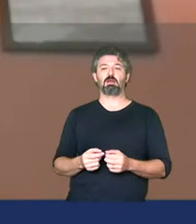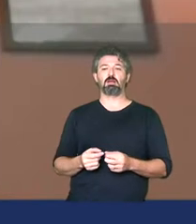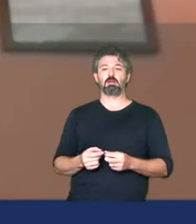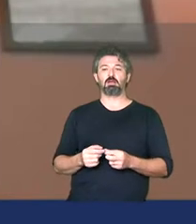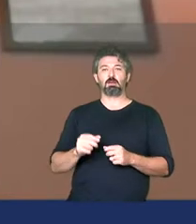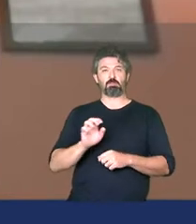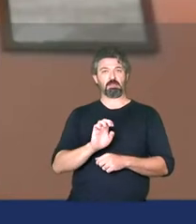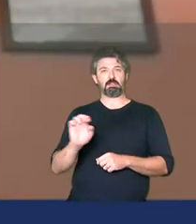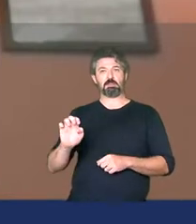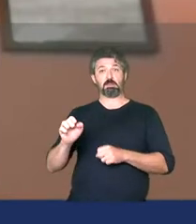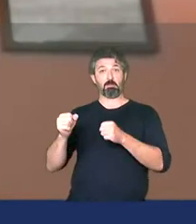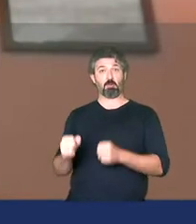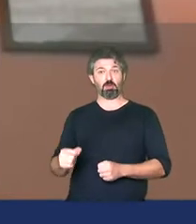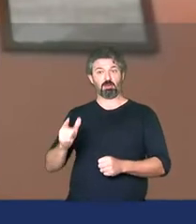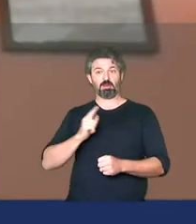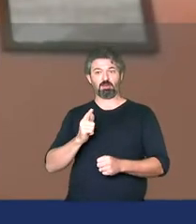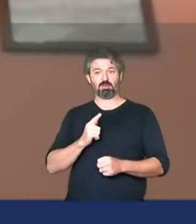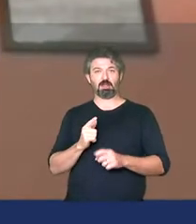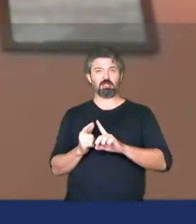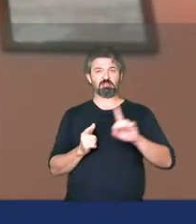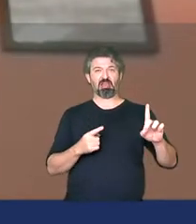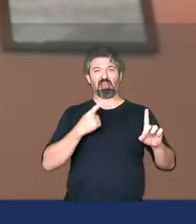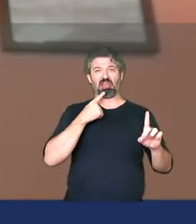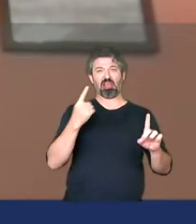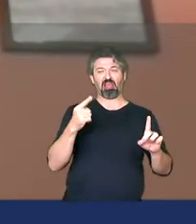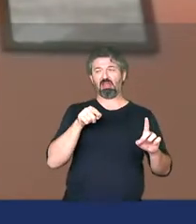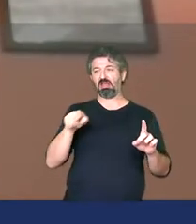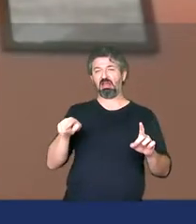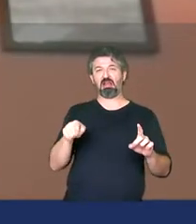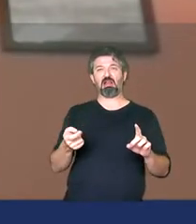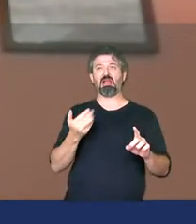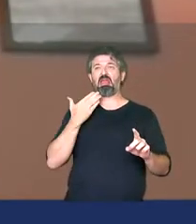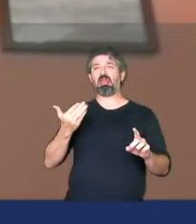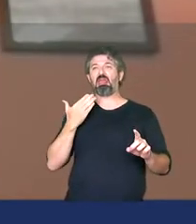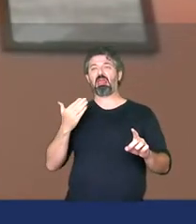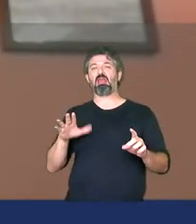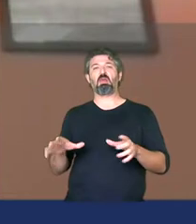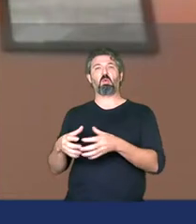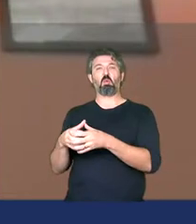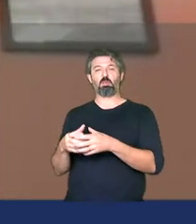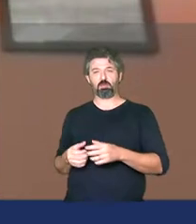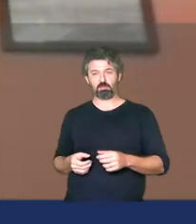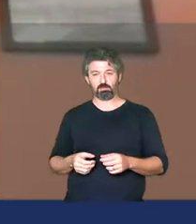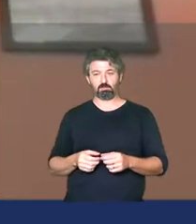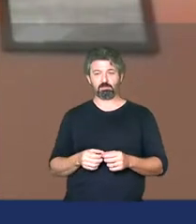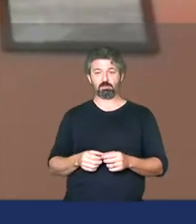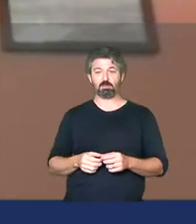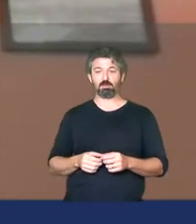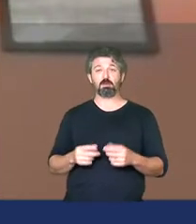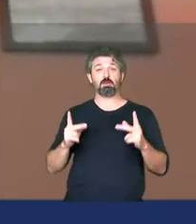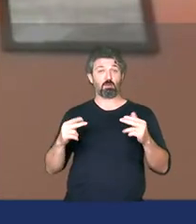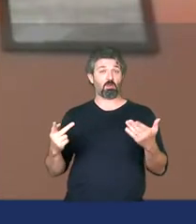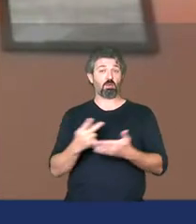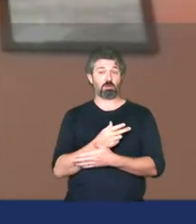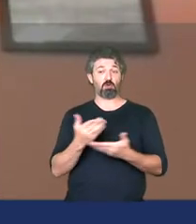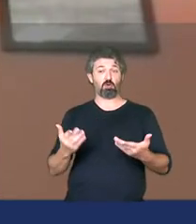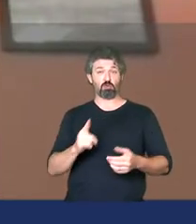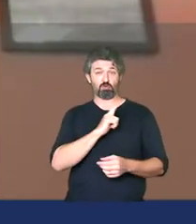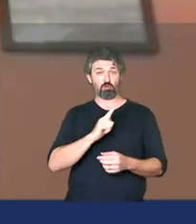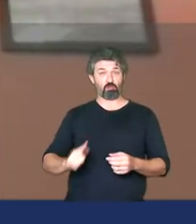EM A QUE ESQUERDA ESTIVER NO PODER, A DIREITA VAI RECLAMAR QUE A ESQUERDA ESTÁ PRIVILEGIANDO DETERMINADO GRUPOS. COMO ACONTECE HOJE COM O GOVERNO BOLSONARO, QUE TEM